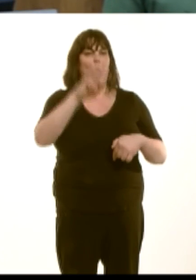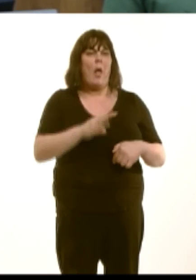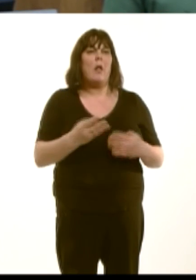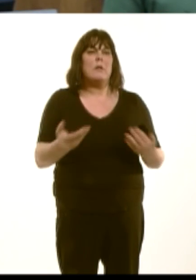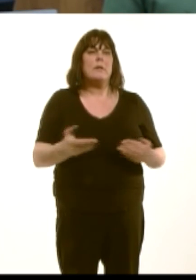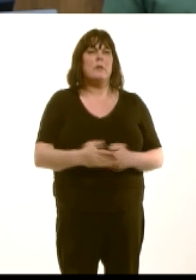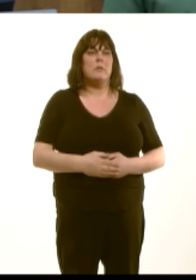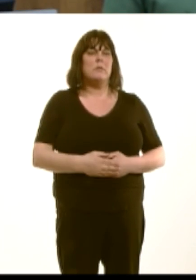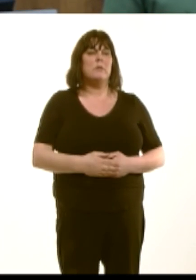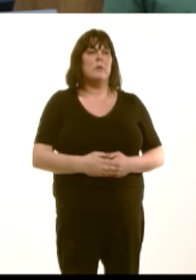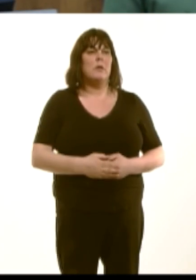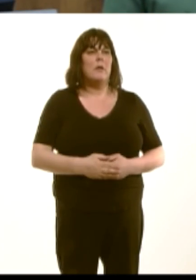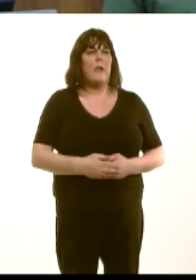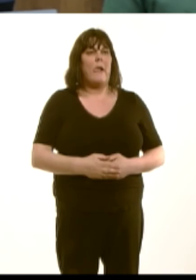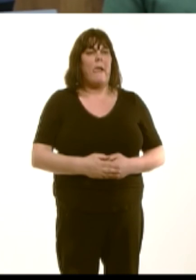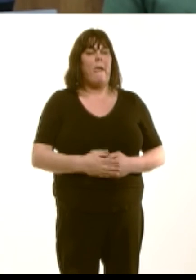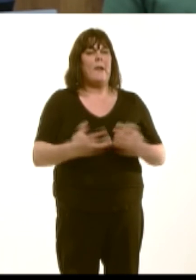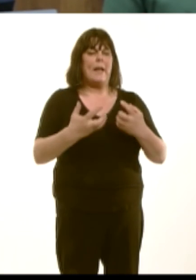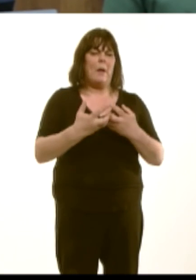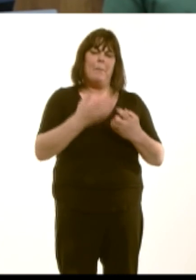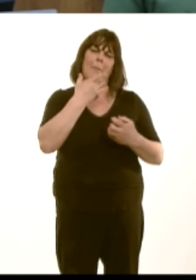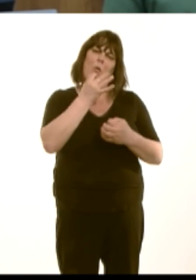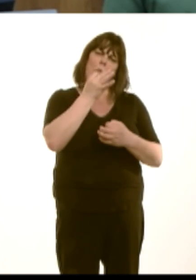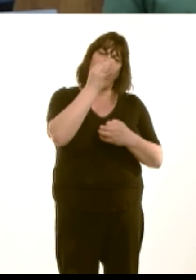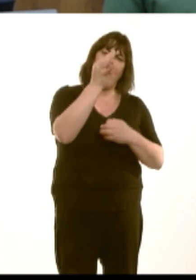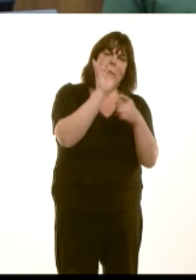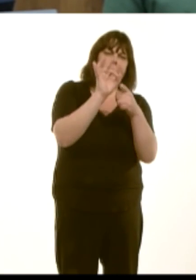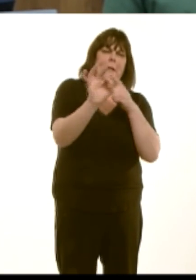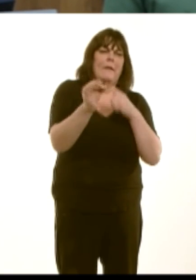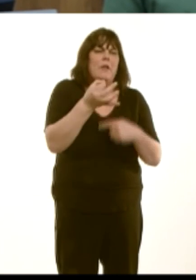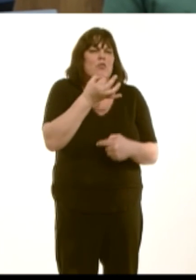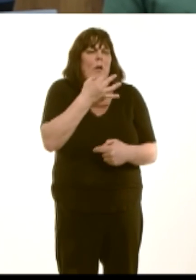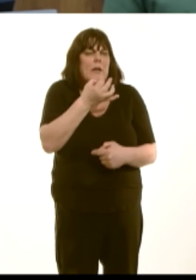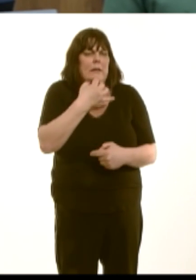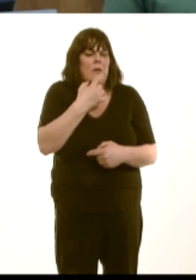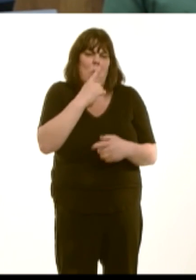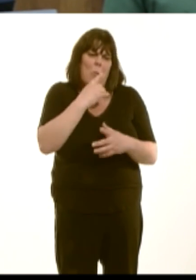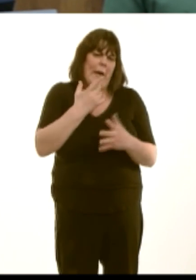Wrth gwrs, rwyín siwr y bydd sefyllfa Irfon Williams ac unigolion eraill yn cael ei hystyried